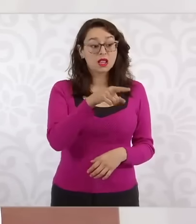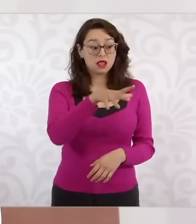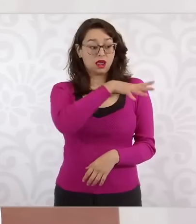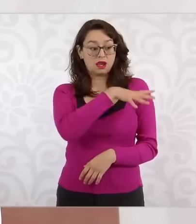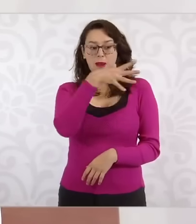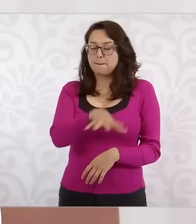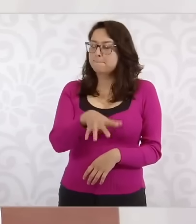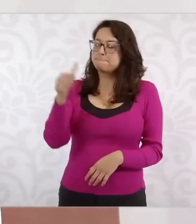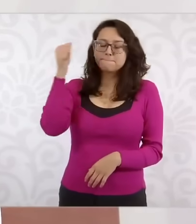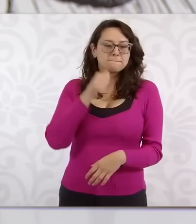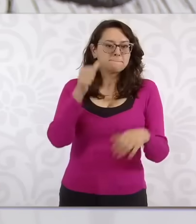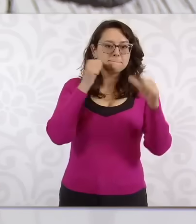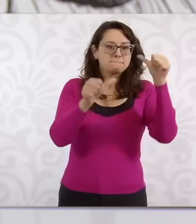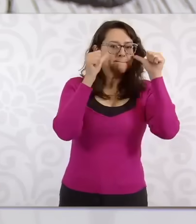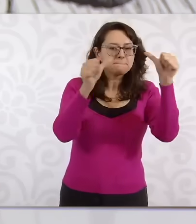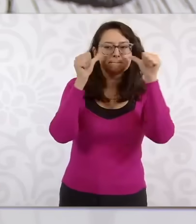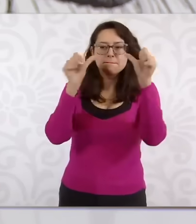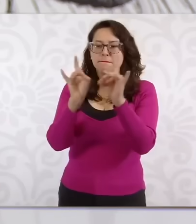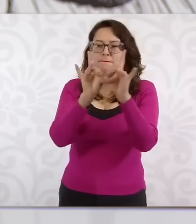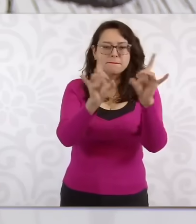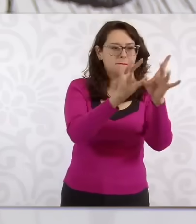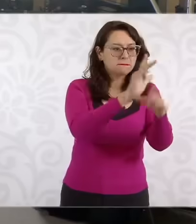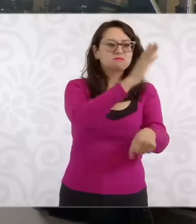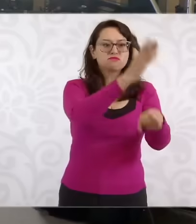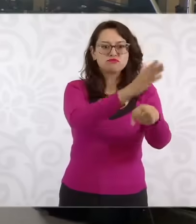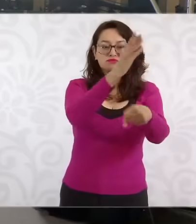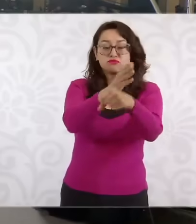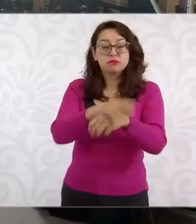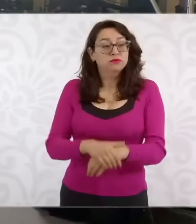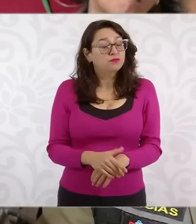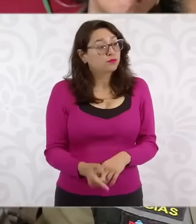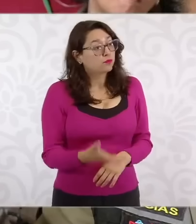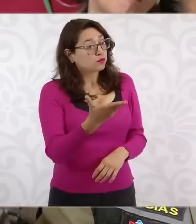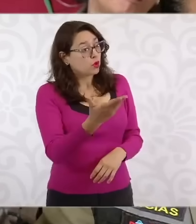que haya sanción a los responsables. Entonces, ¿hay disposición de usted, el general que de